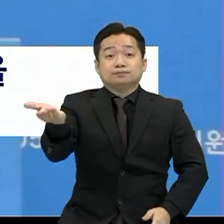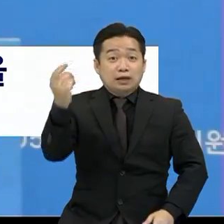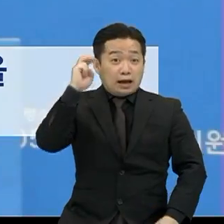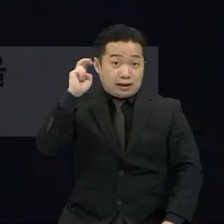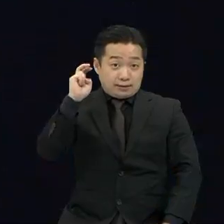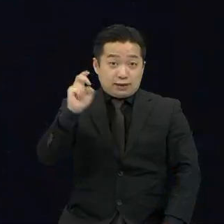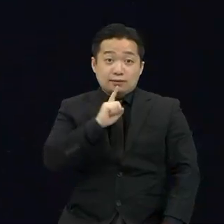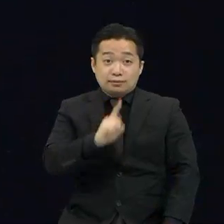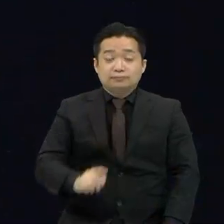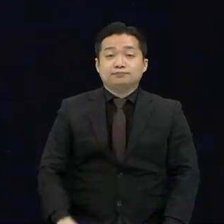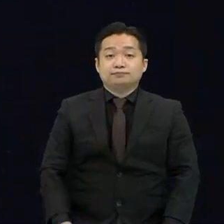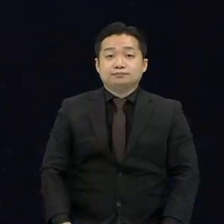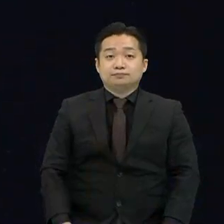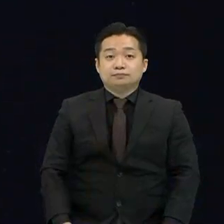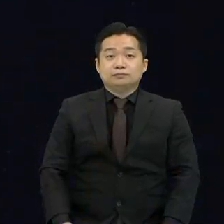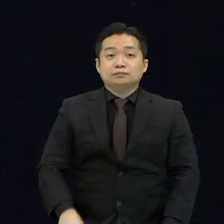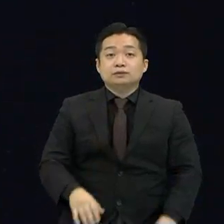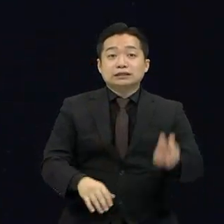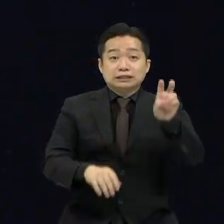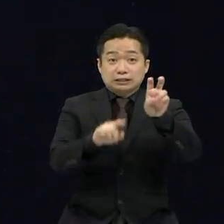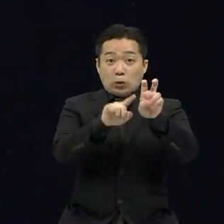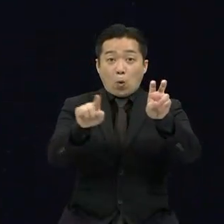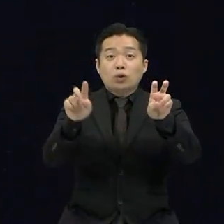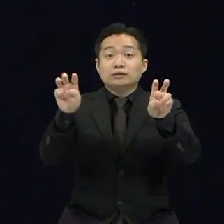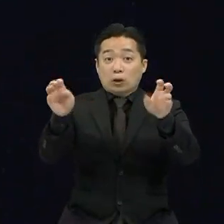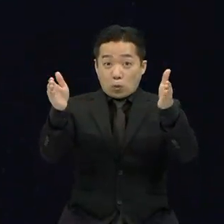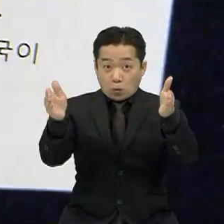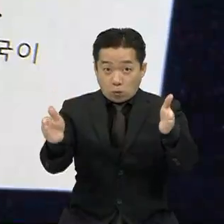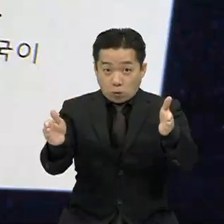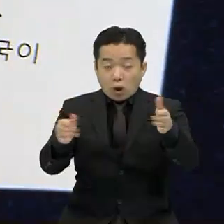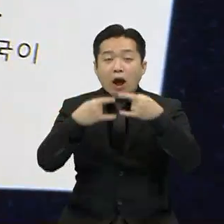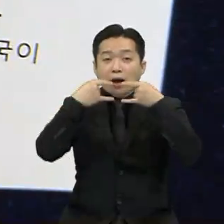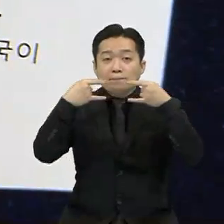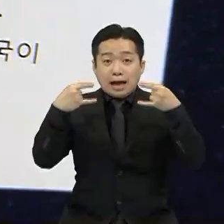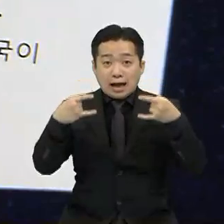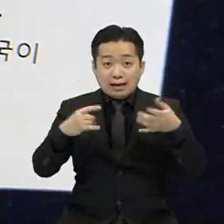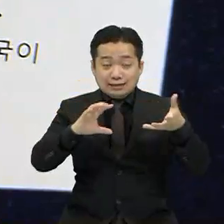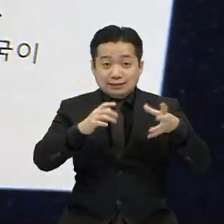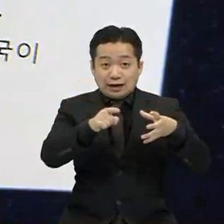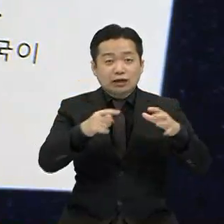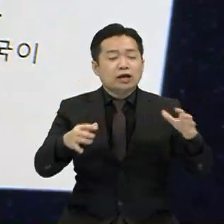(기자) 2030 감축계획은 파리 협정 비준으로 인해 국제법적 구속력이